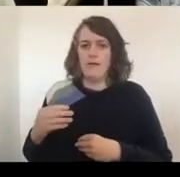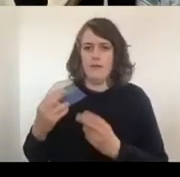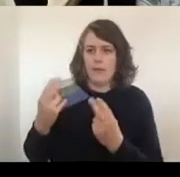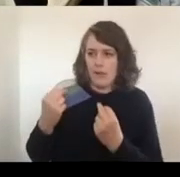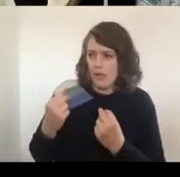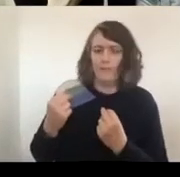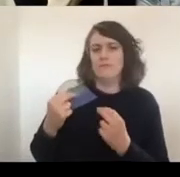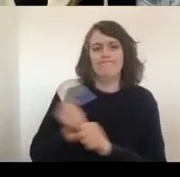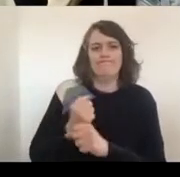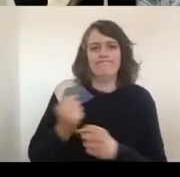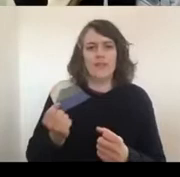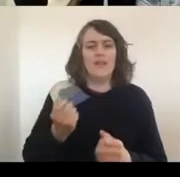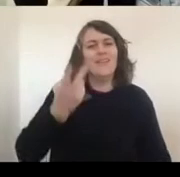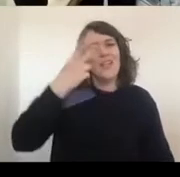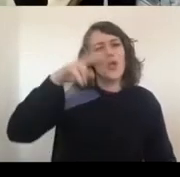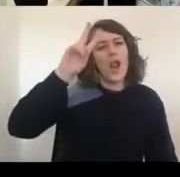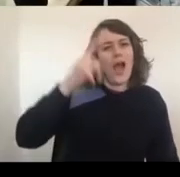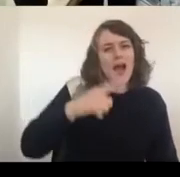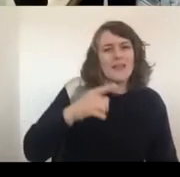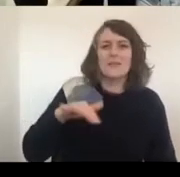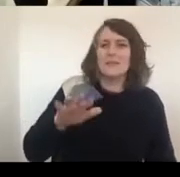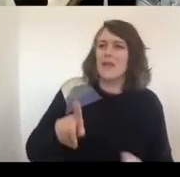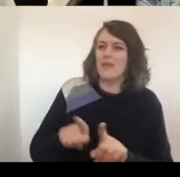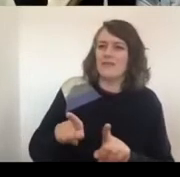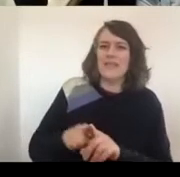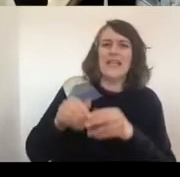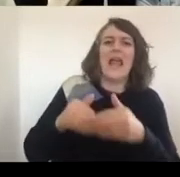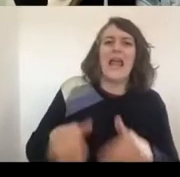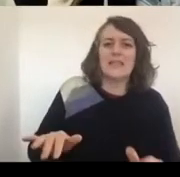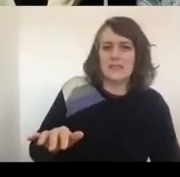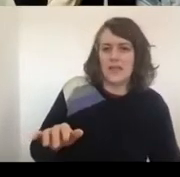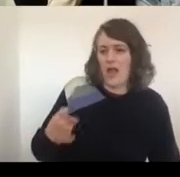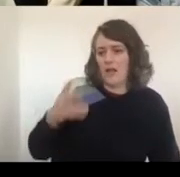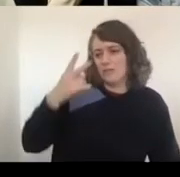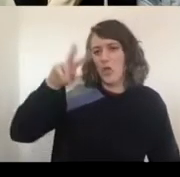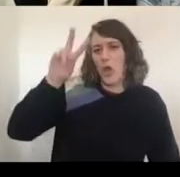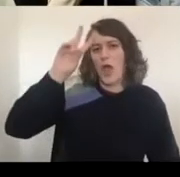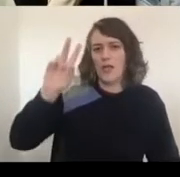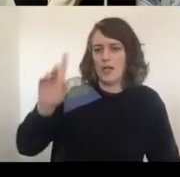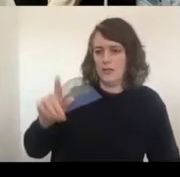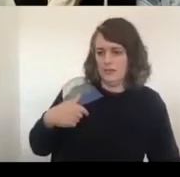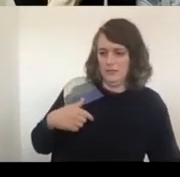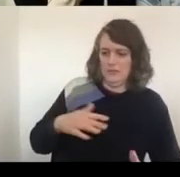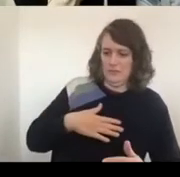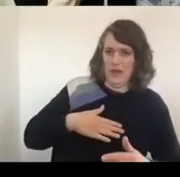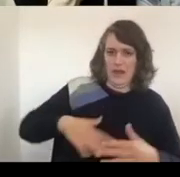der eher Grenzen definiert, nach dem Motto "Geh du nicht in meinen Vorgarten, dann gehe ich nicht in